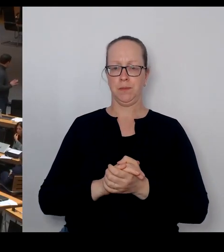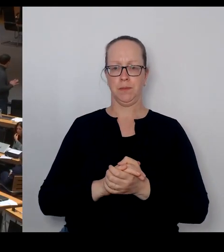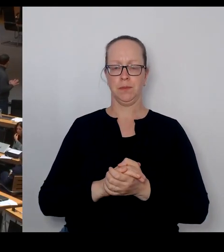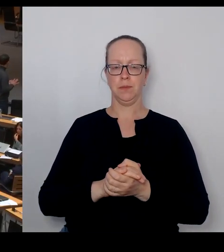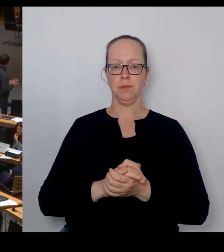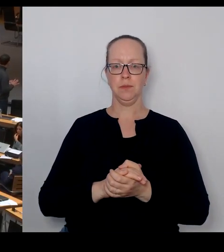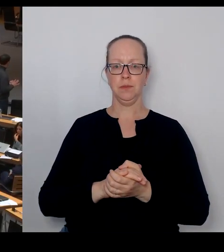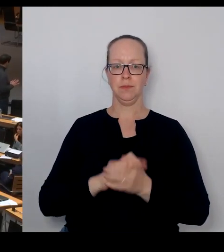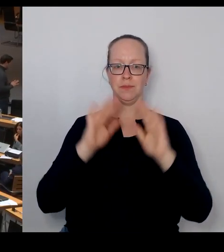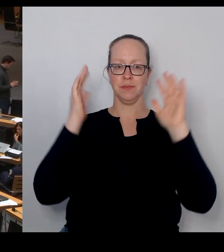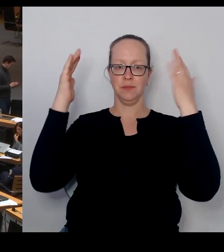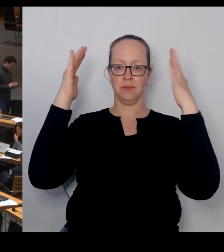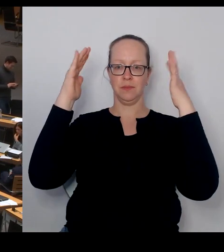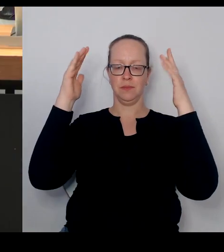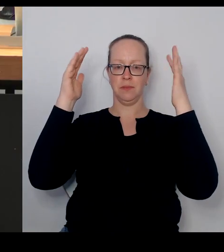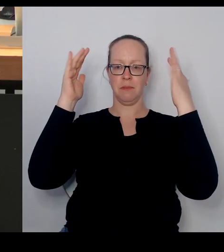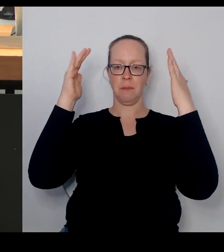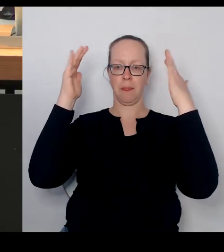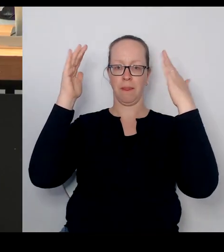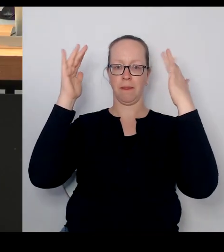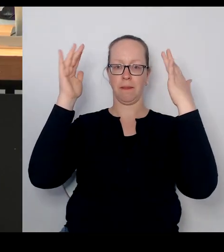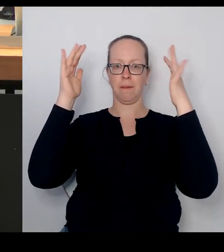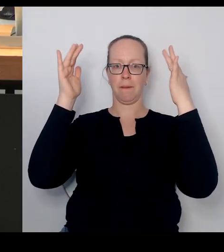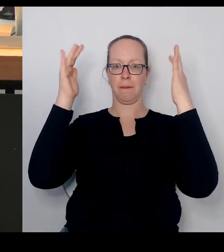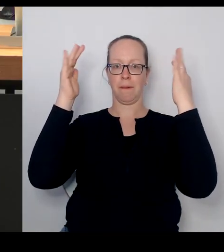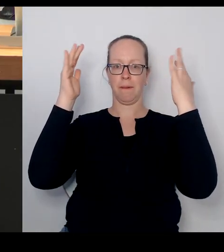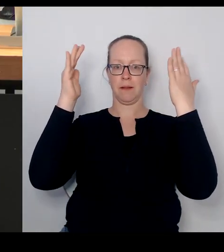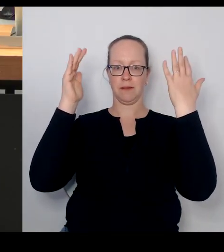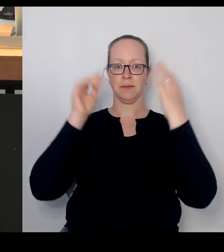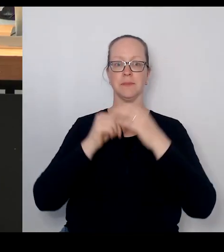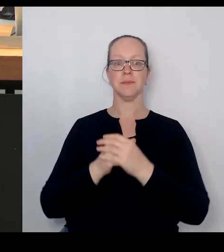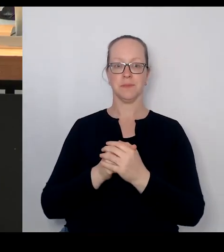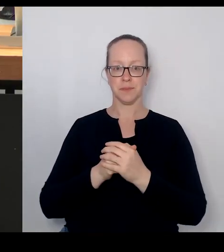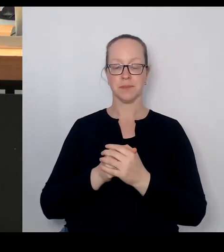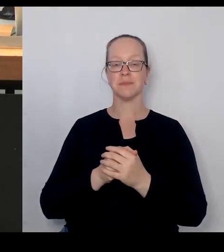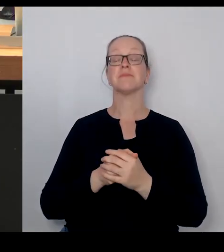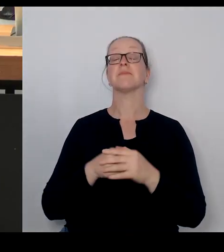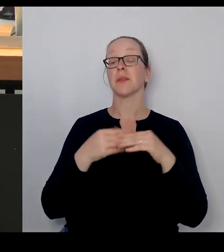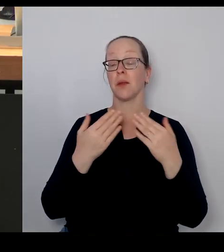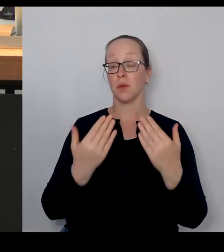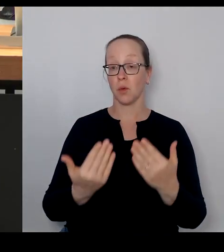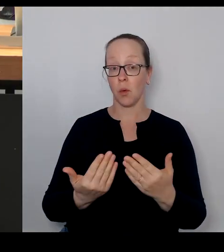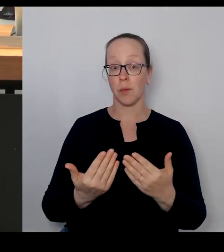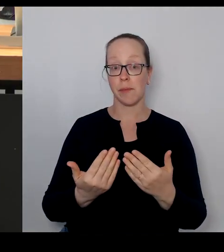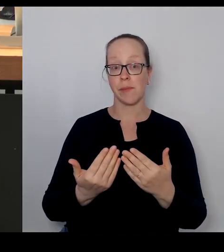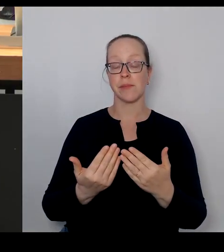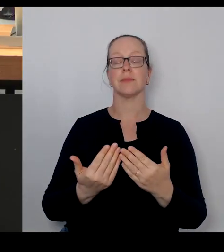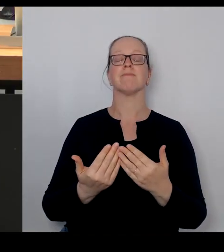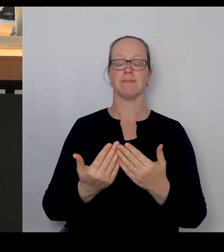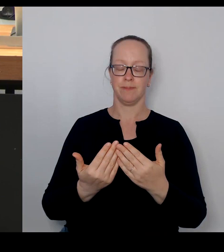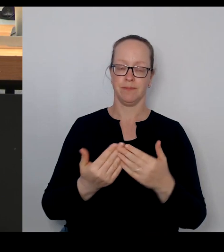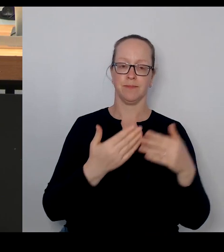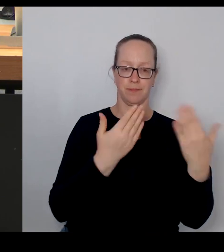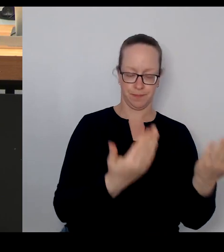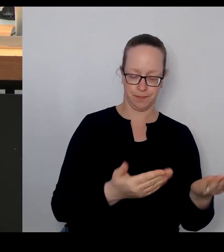Das ist das eine. Zum anderen müssen wir uns alle fragen Was haben wir getan und eben nicht getan, um die Schulreinigung in die öffentliche Hand zurückzuholen?